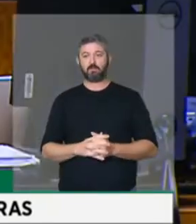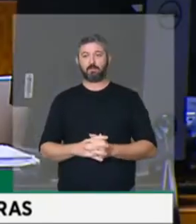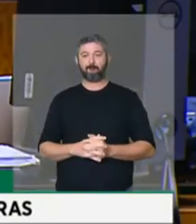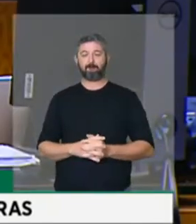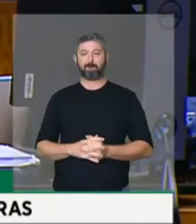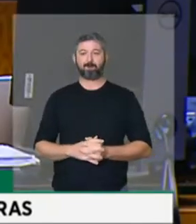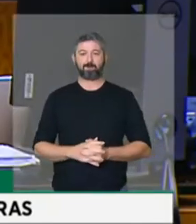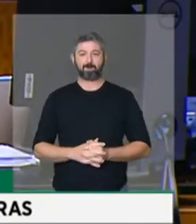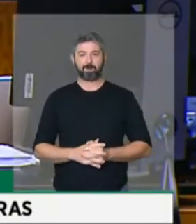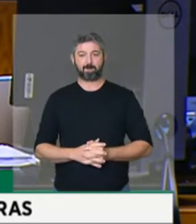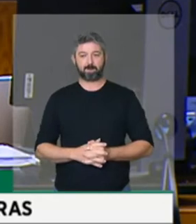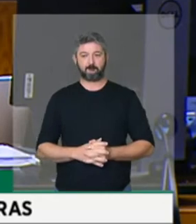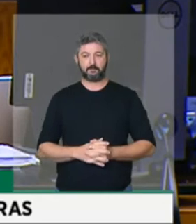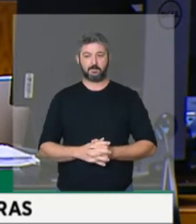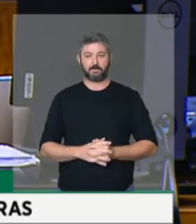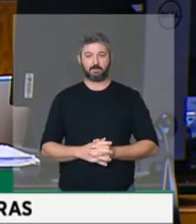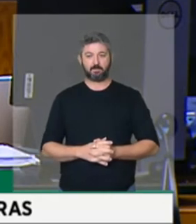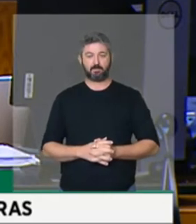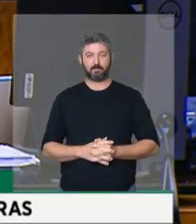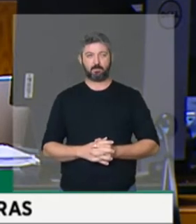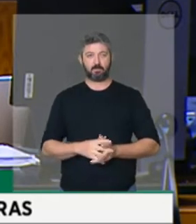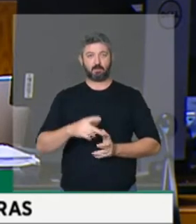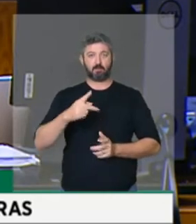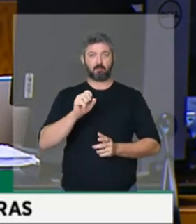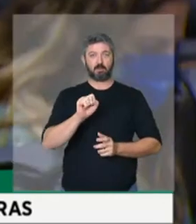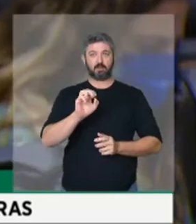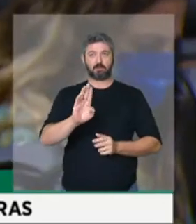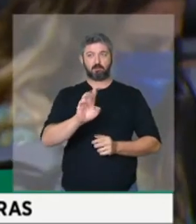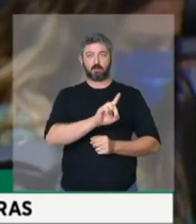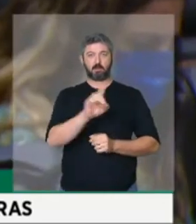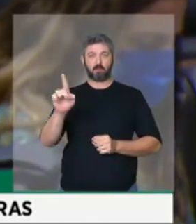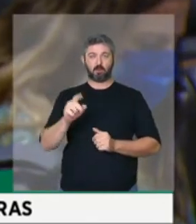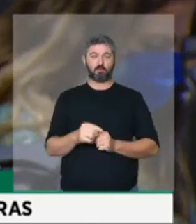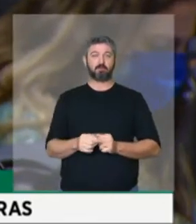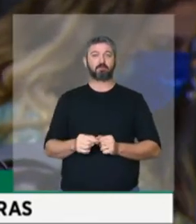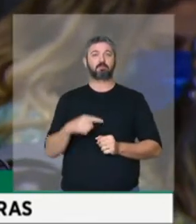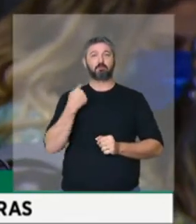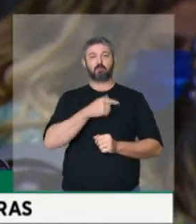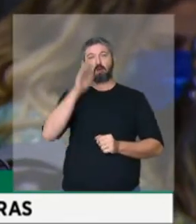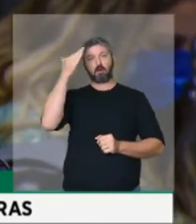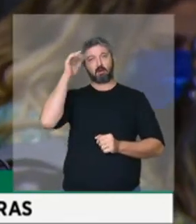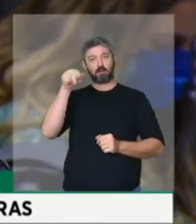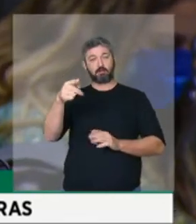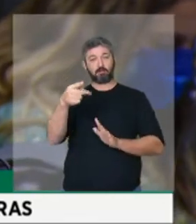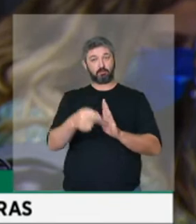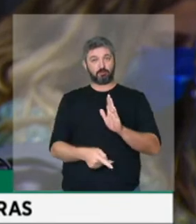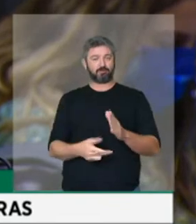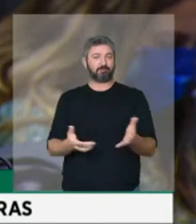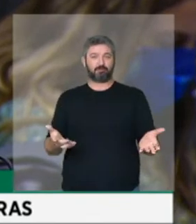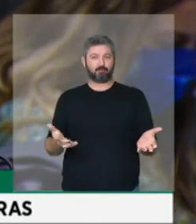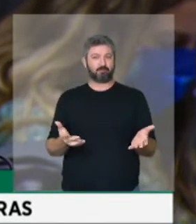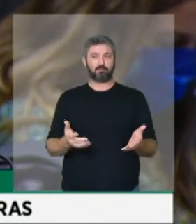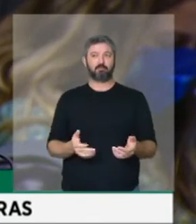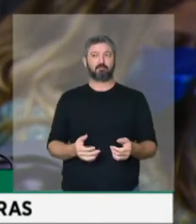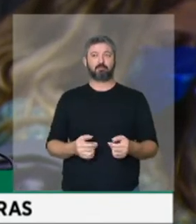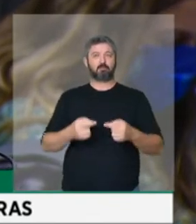TEMA PORQUE ELE É BOM PRO BRASIL, ELE ACOMPANHA TODOS OS PRESSUPOSTOS CONSTITUCIONAIS, POR ISSO PSDB PEDE APOIO DE TODOS NO PLENÁRIO E O PSDB